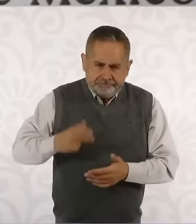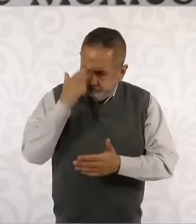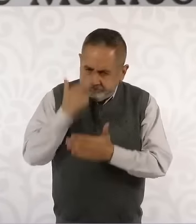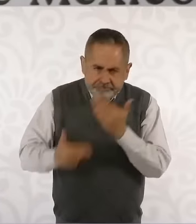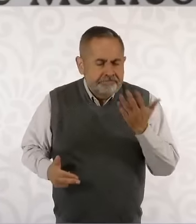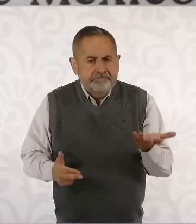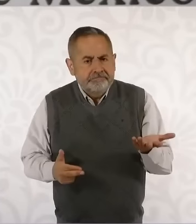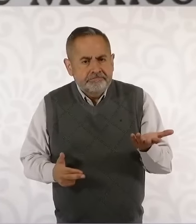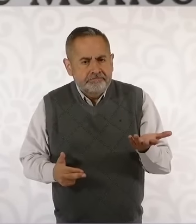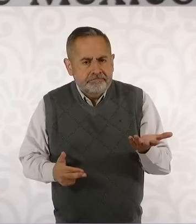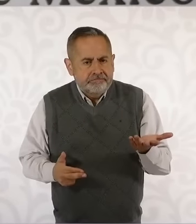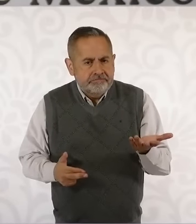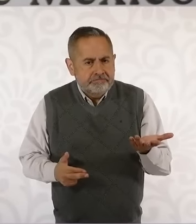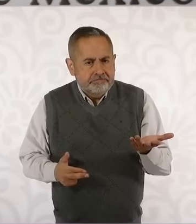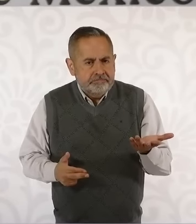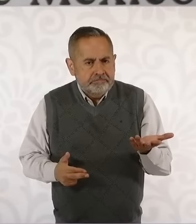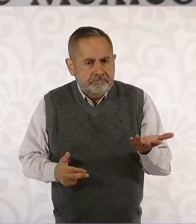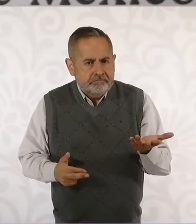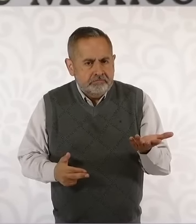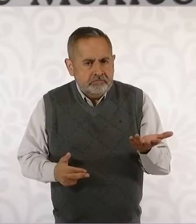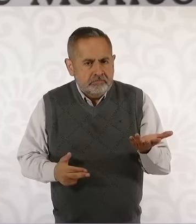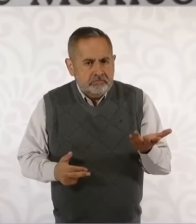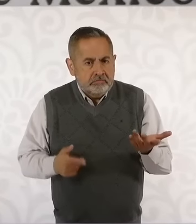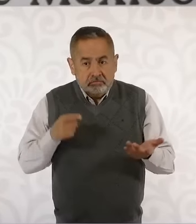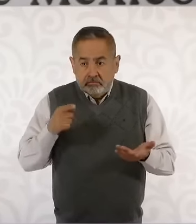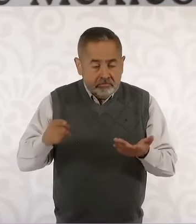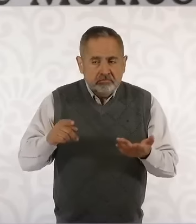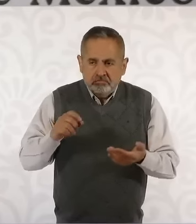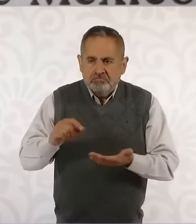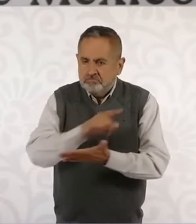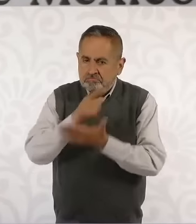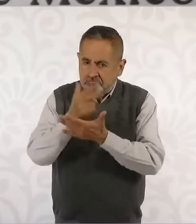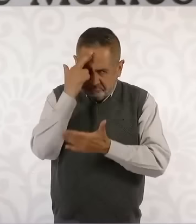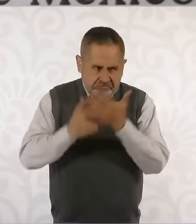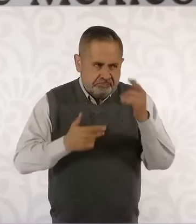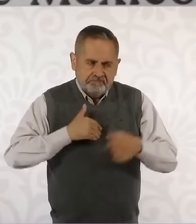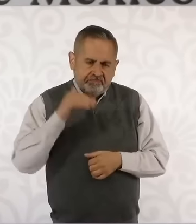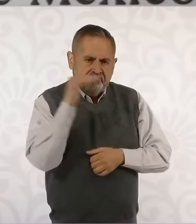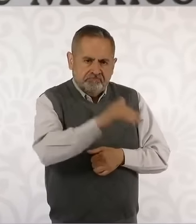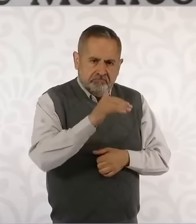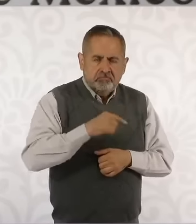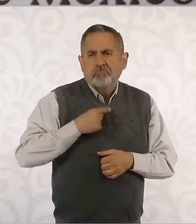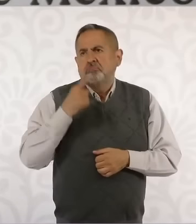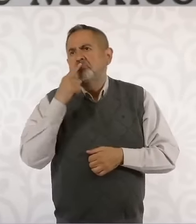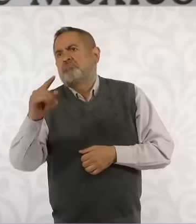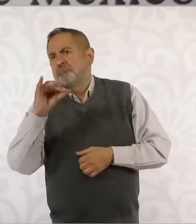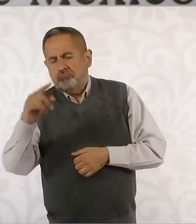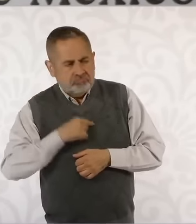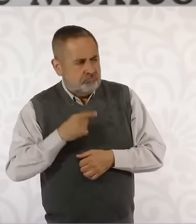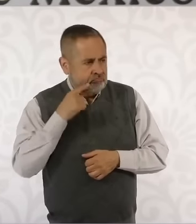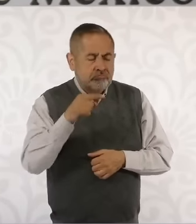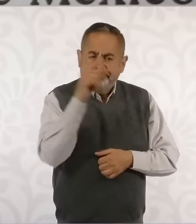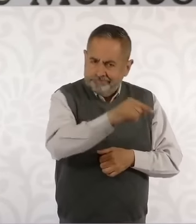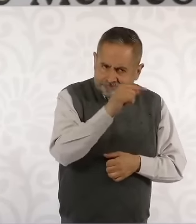eh muchos delitos que pueden tipificarse más allá de que lo vaya a denunciar o no, pero esto viven